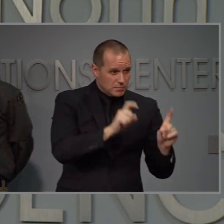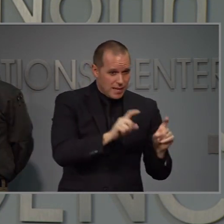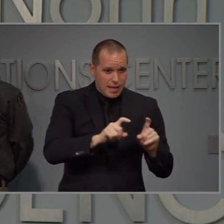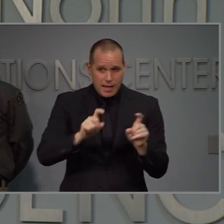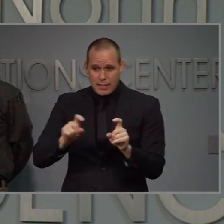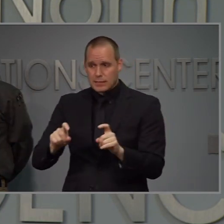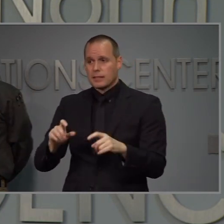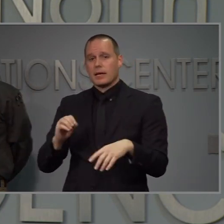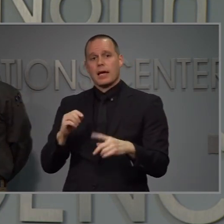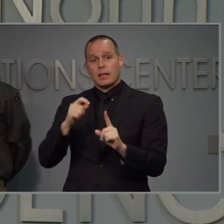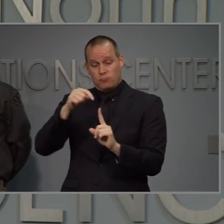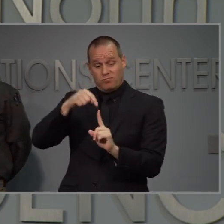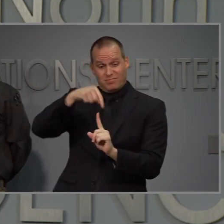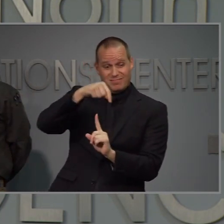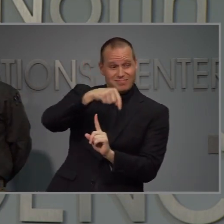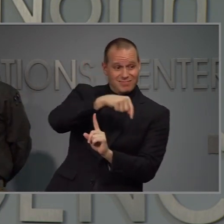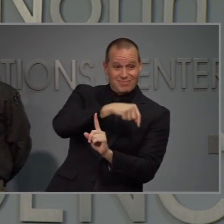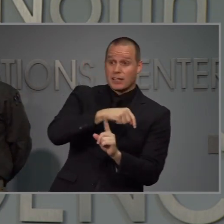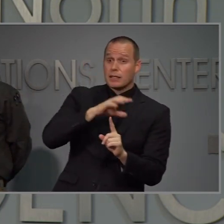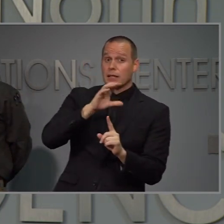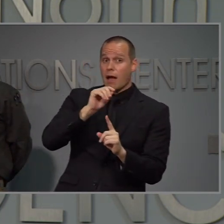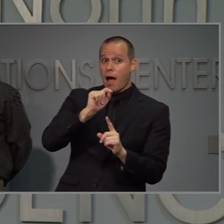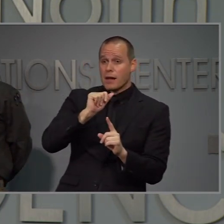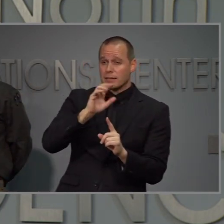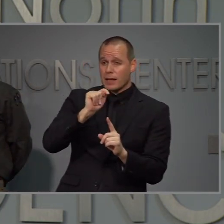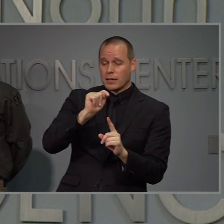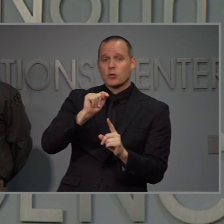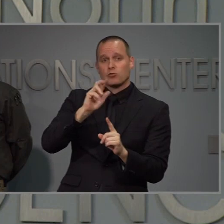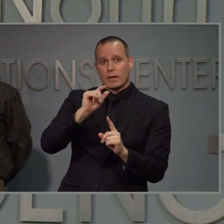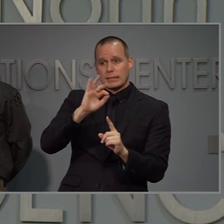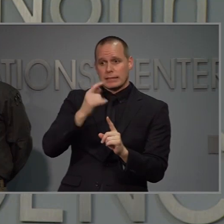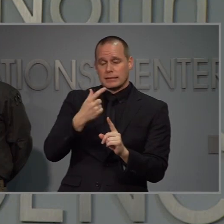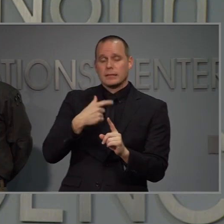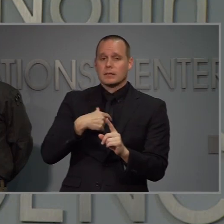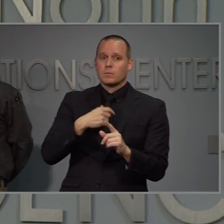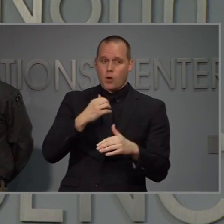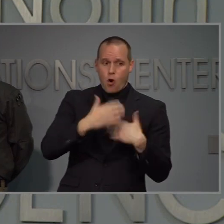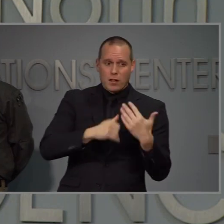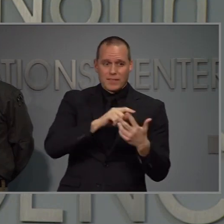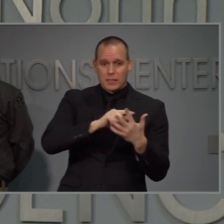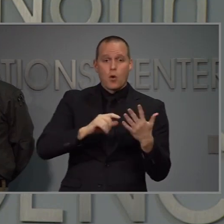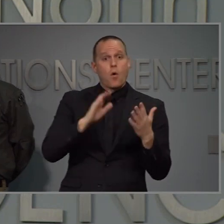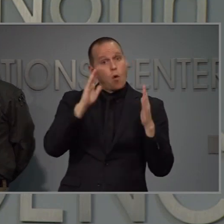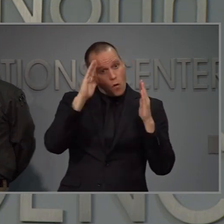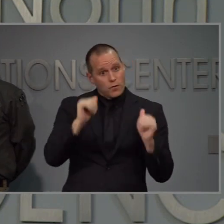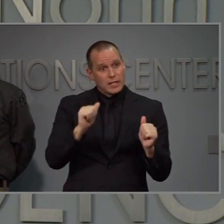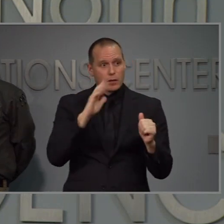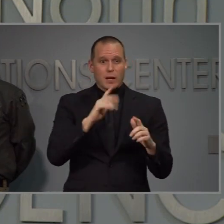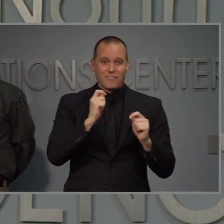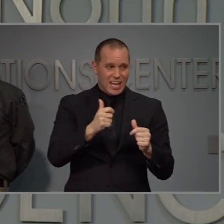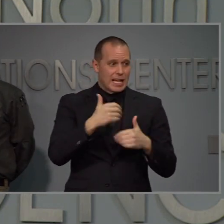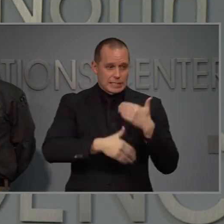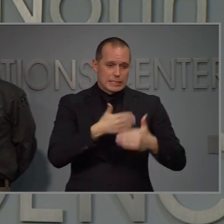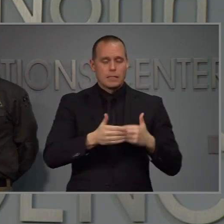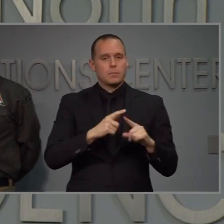ambientó social y vamos a acelerar no estas pruebas y rastreo de contacto. Vamos a hacer todas estas cosas,